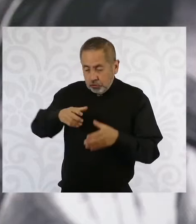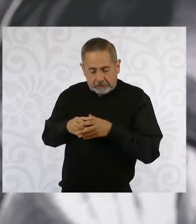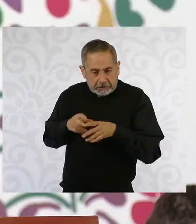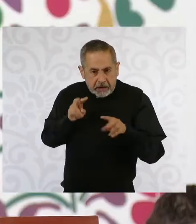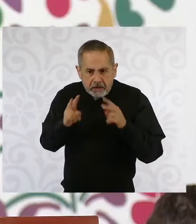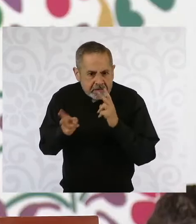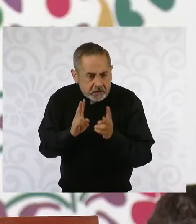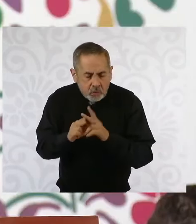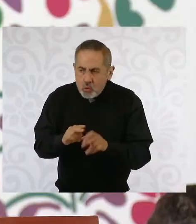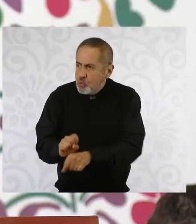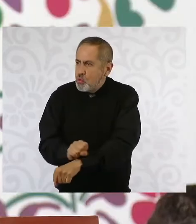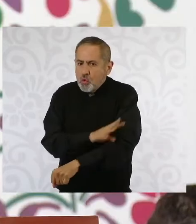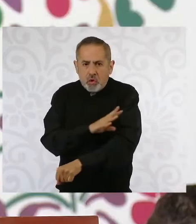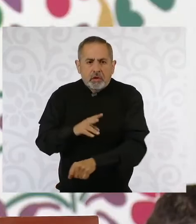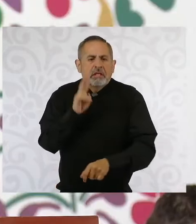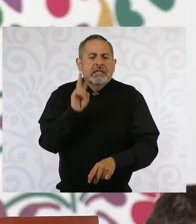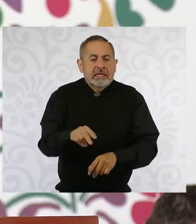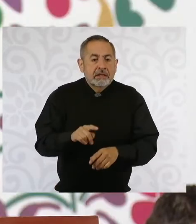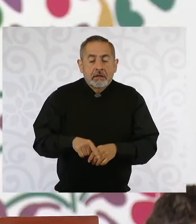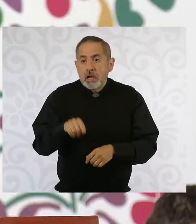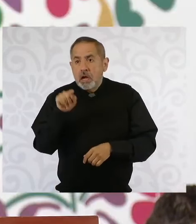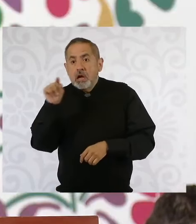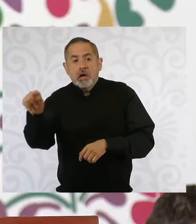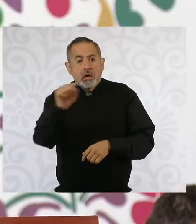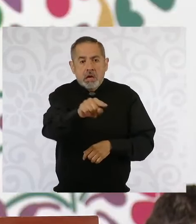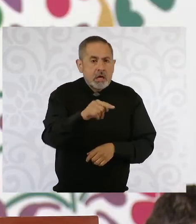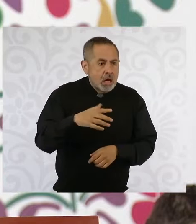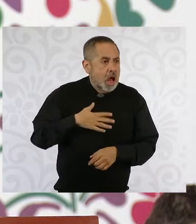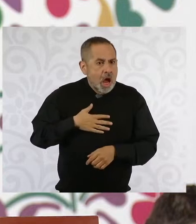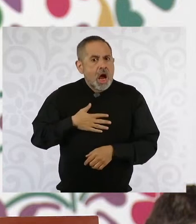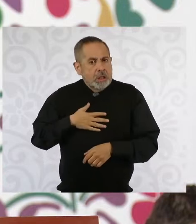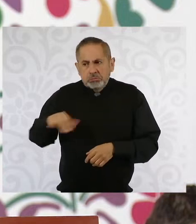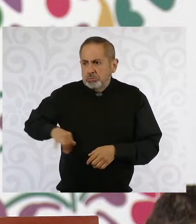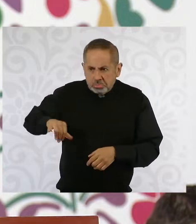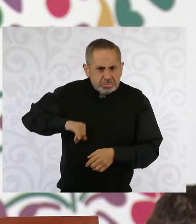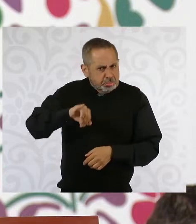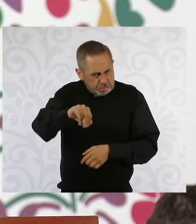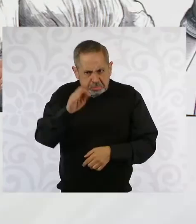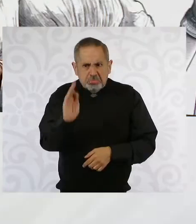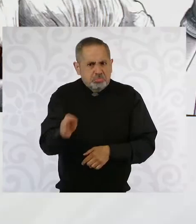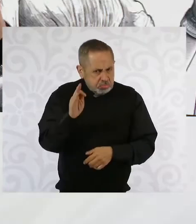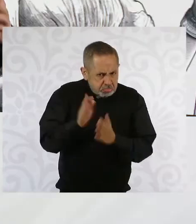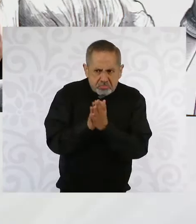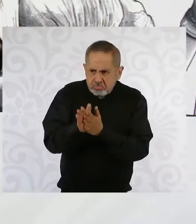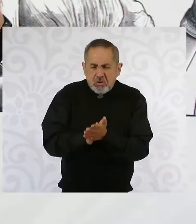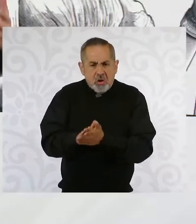el proyecto ha sido el gran interés que nos hemos encontrado de la industria de los jugadores de la